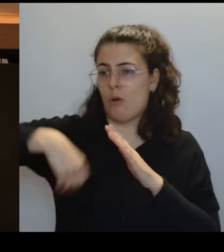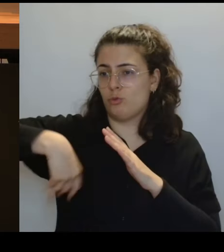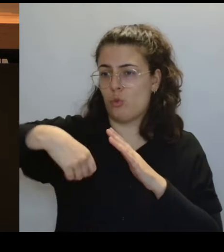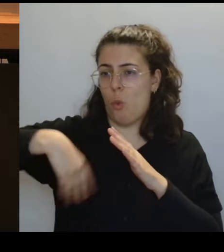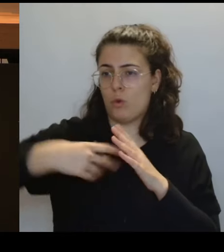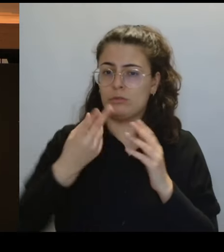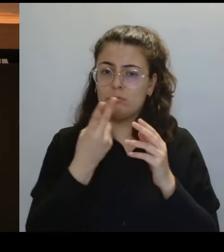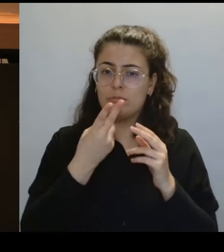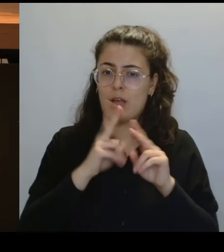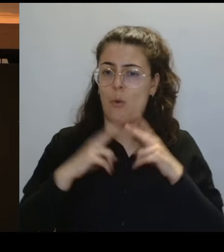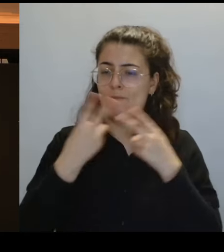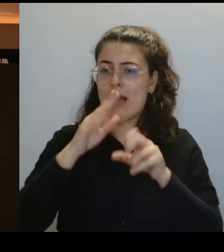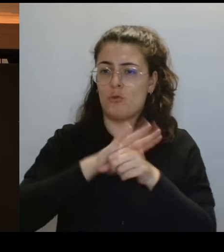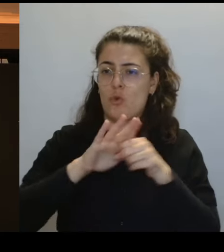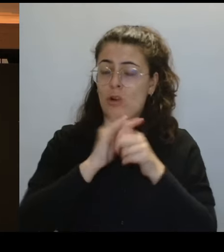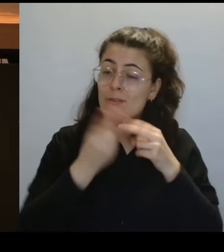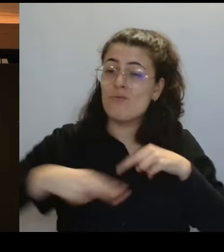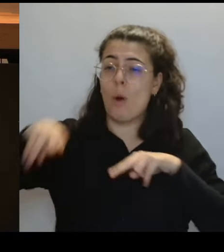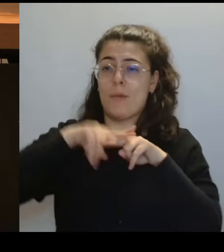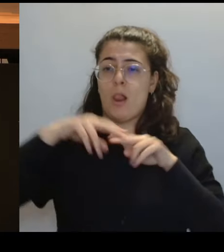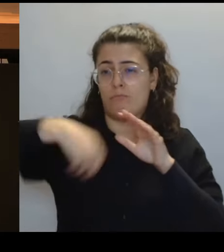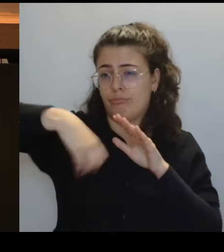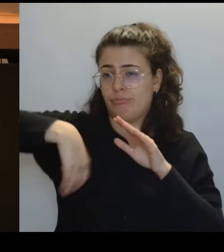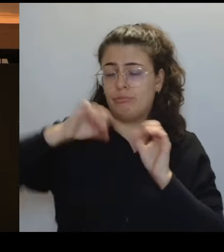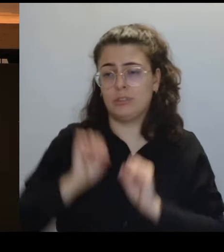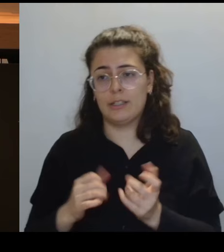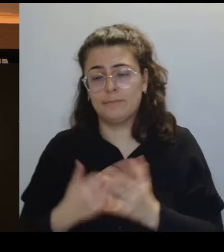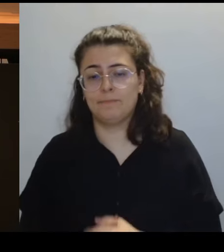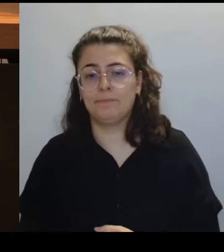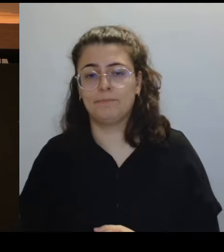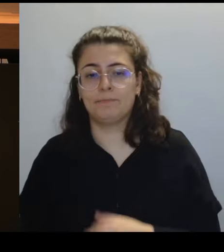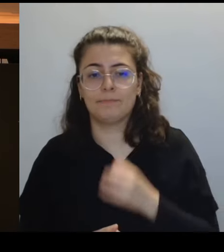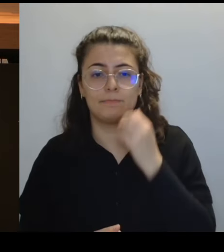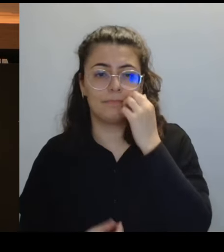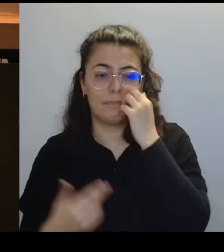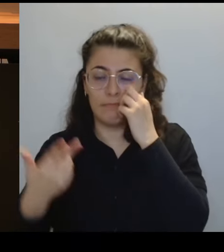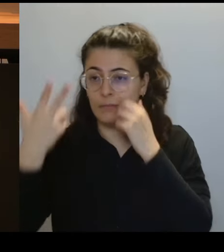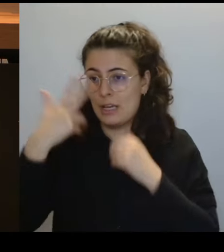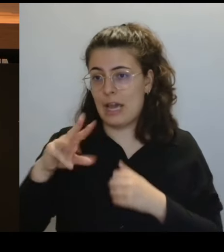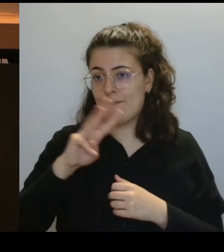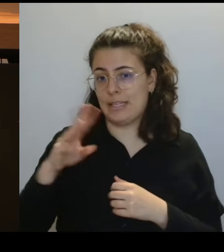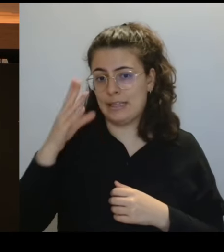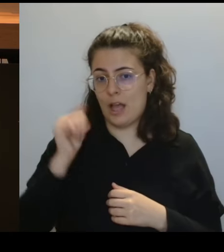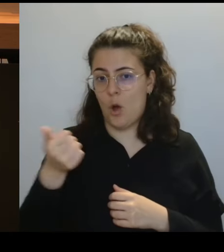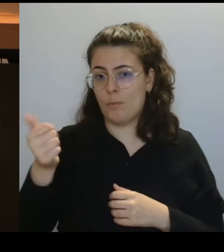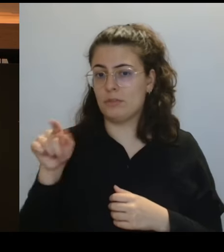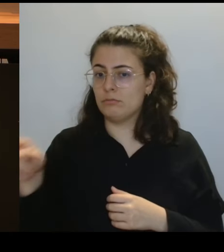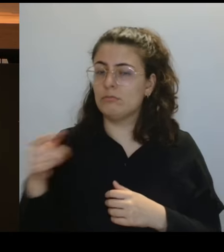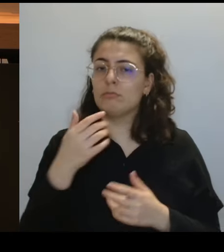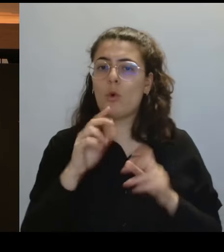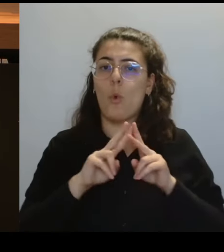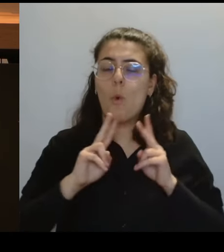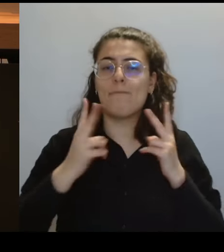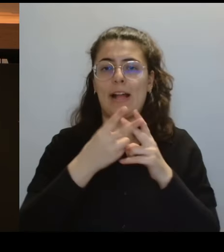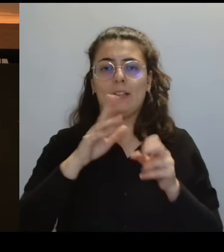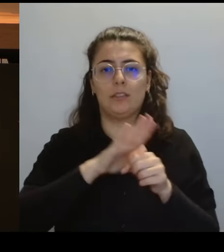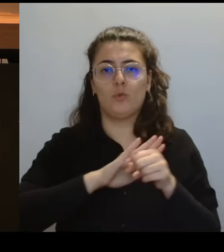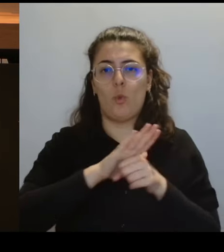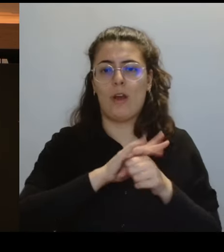wäre. Sie weisen, Herr Wiedenhaupt, in Ihrem Antrag auf die Abschaffung der Umweltzonen in Leipzig, Hannover und Heilbronn hin.